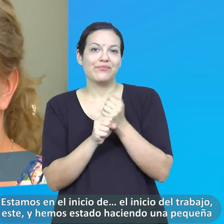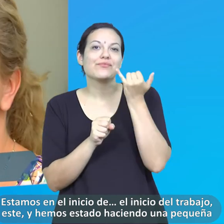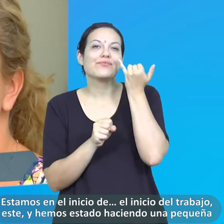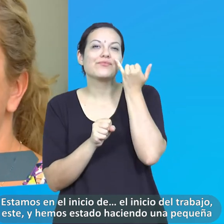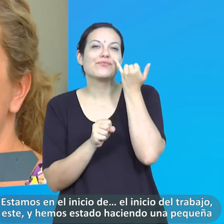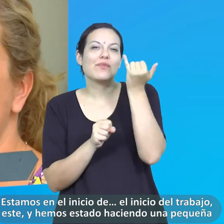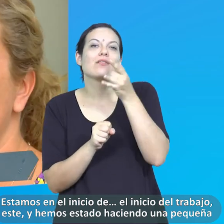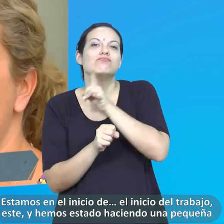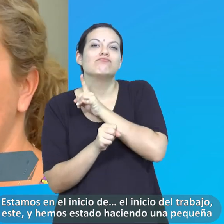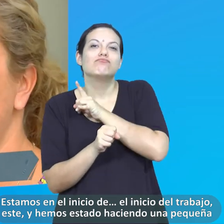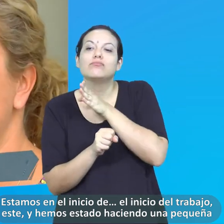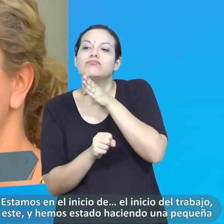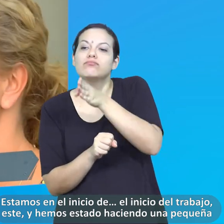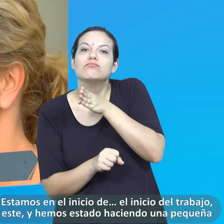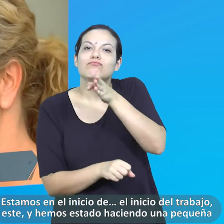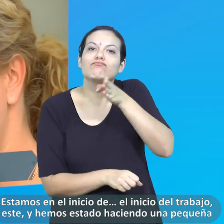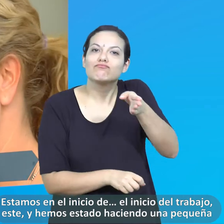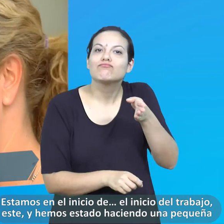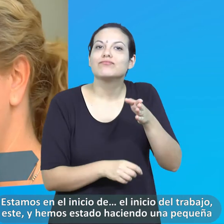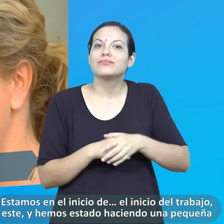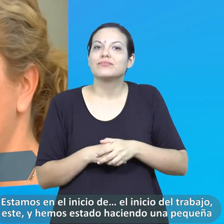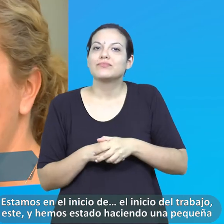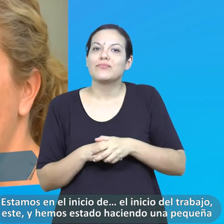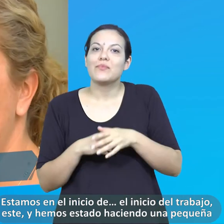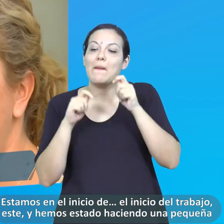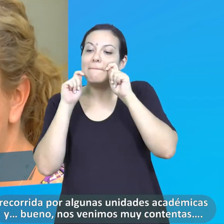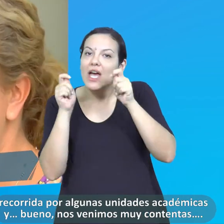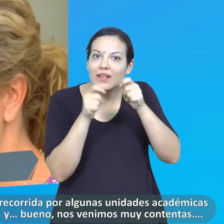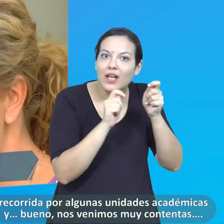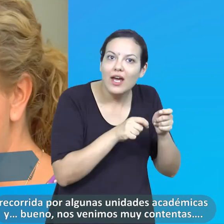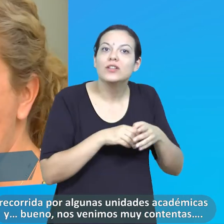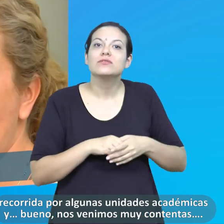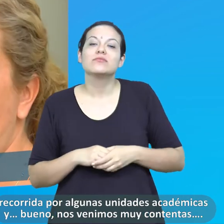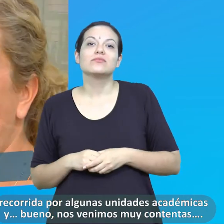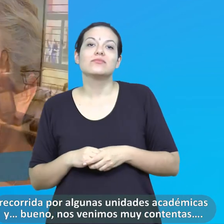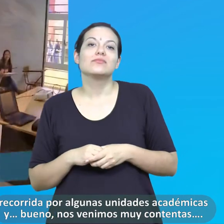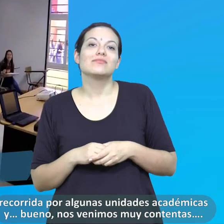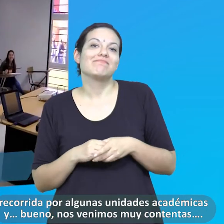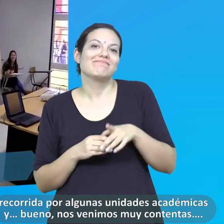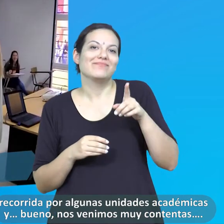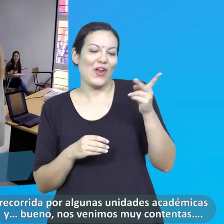estado haciendo una pequeña recorrida por algunas unidades académicas y nos venimos